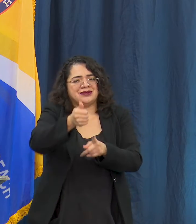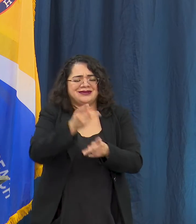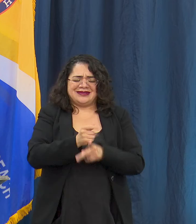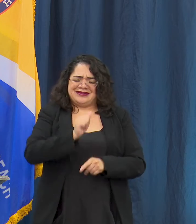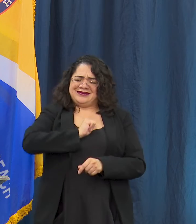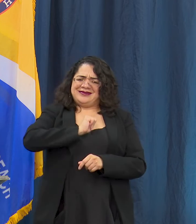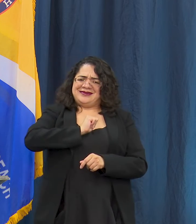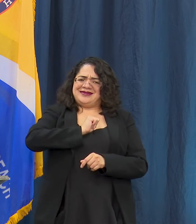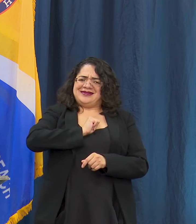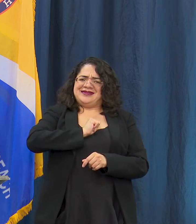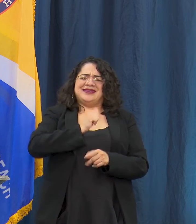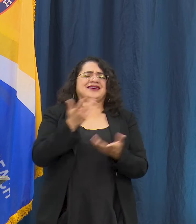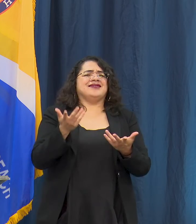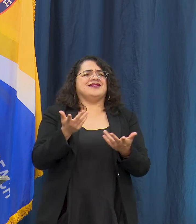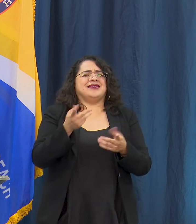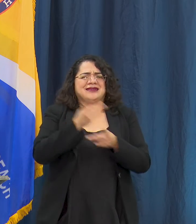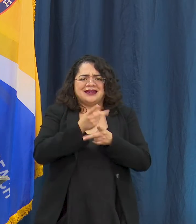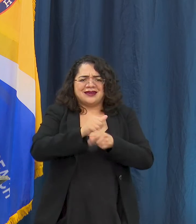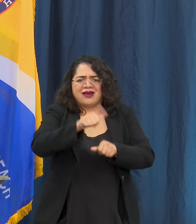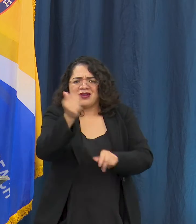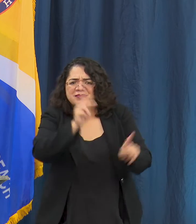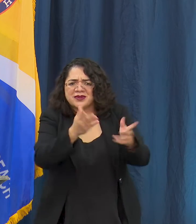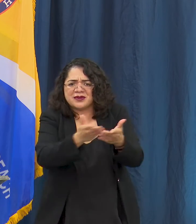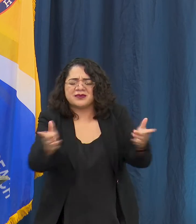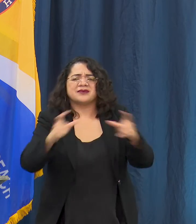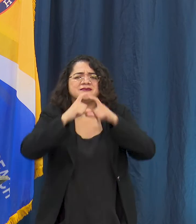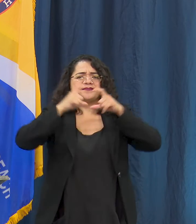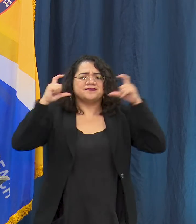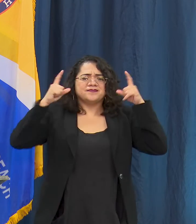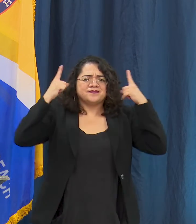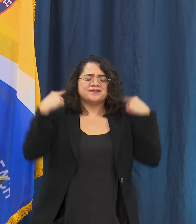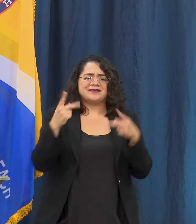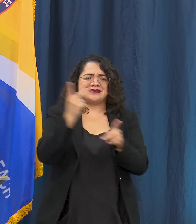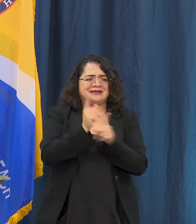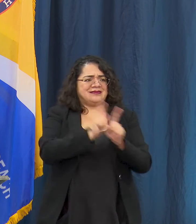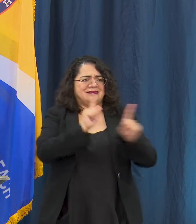a's howl raided or approve agenda todos estos servicios que tenemos en la